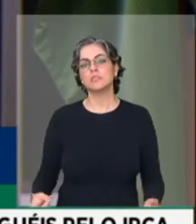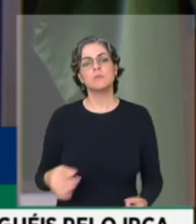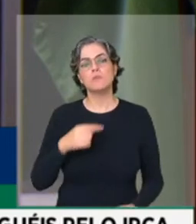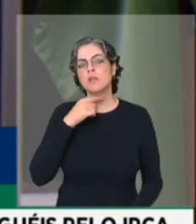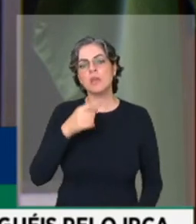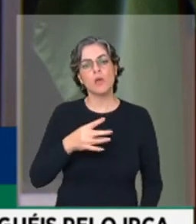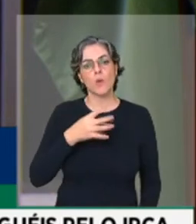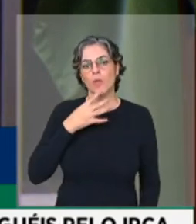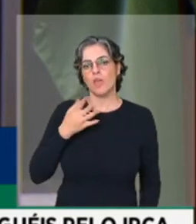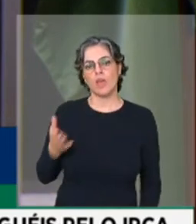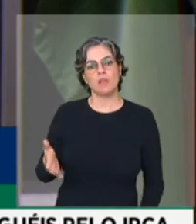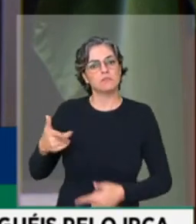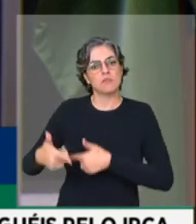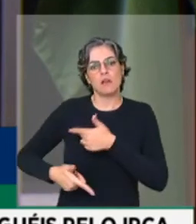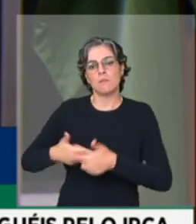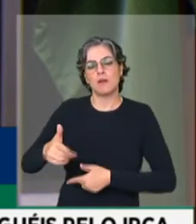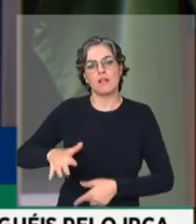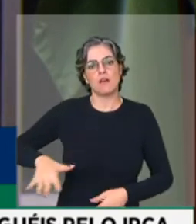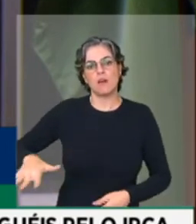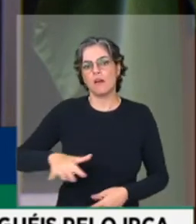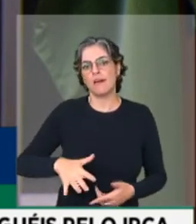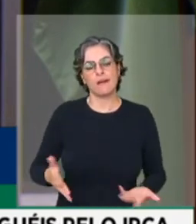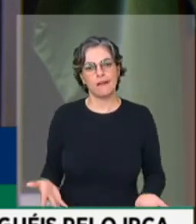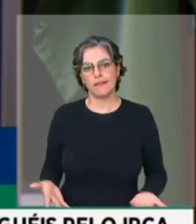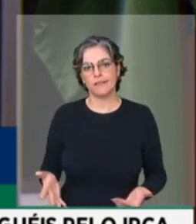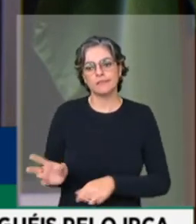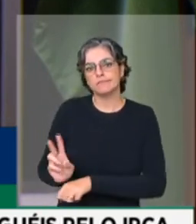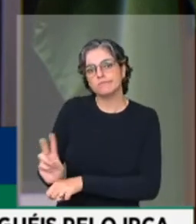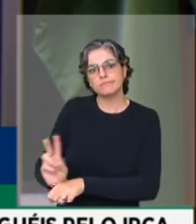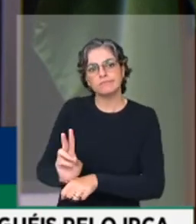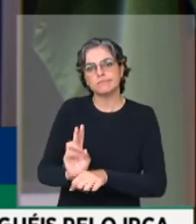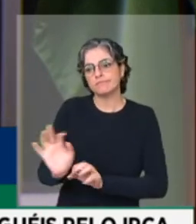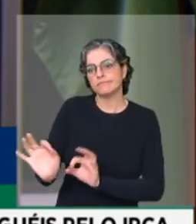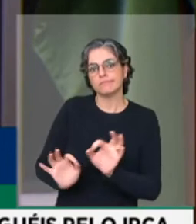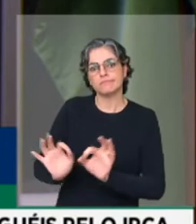INVISÍVEIS DO SETOR. QUEM TRABALHA... COM CERIMONIALISTA. QUEM PRODUZ